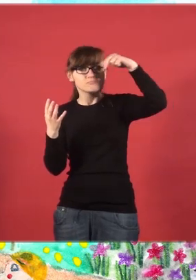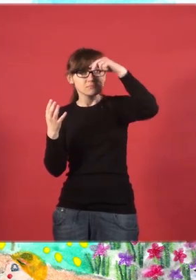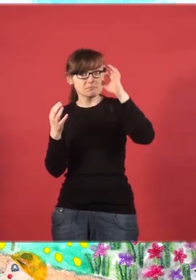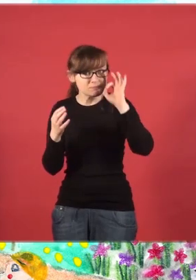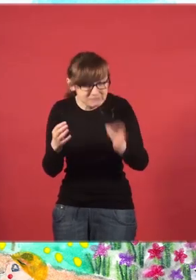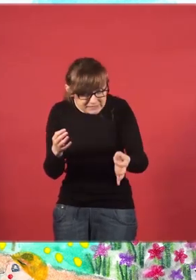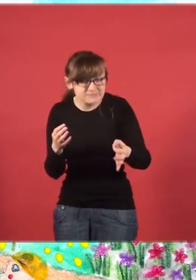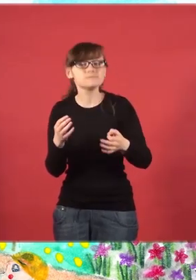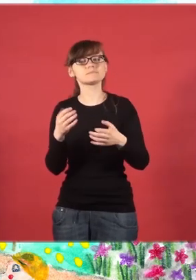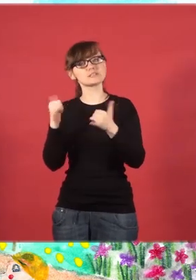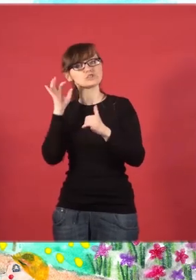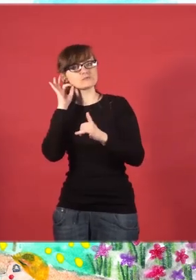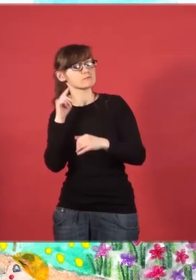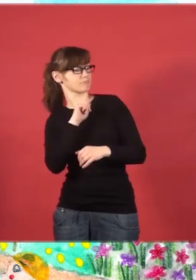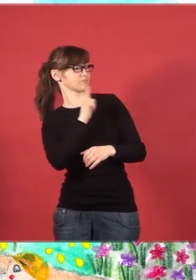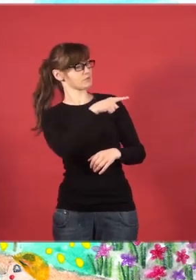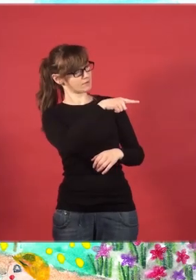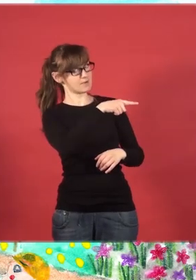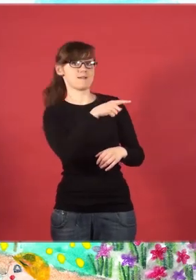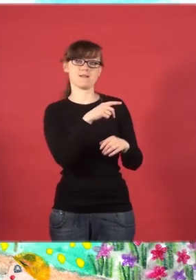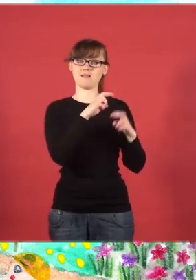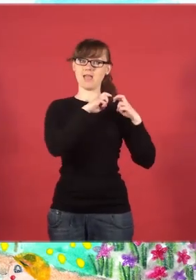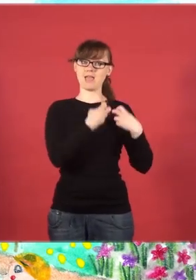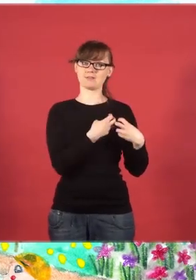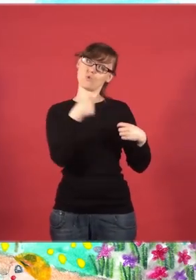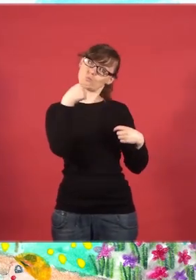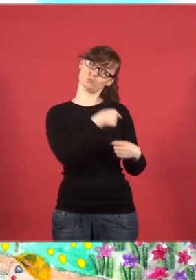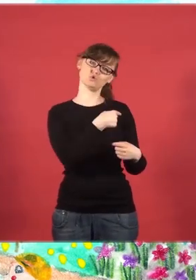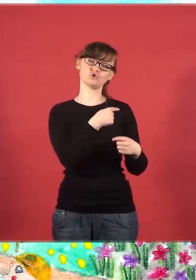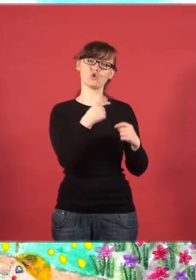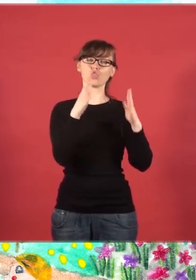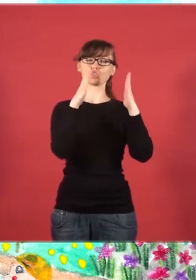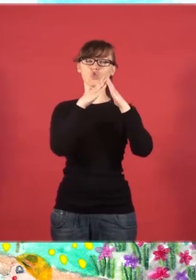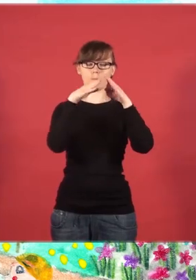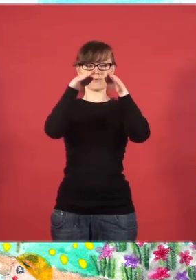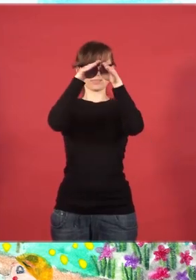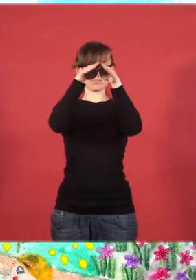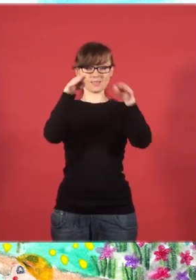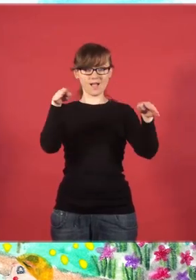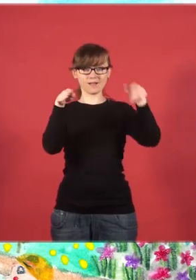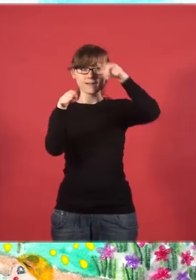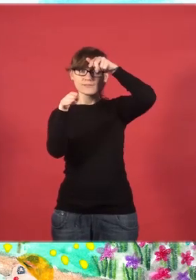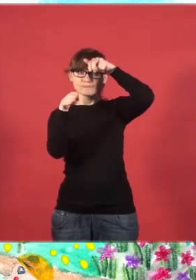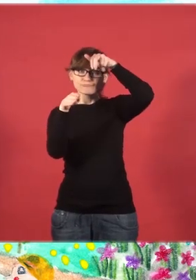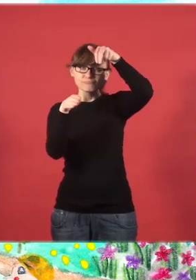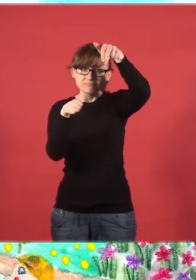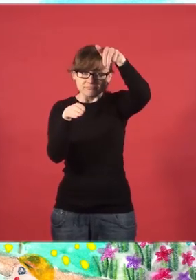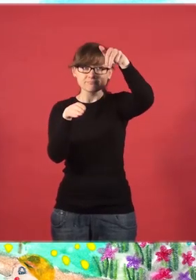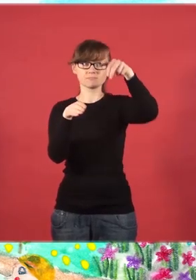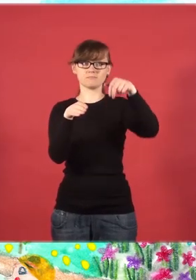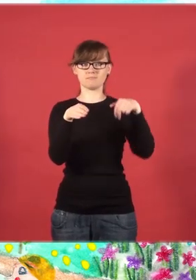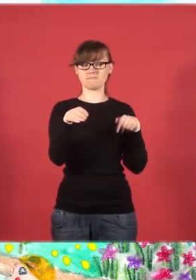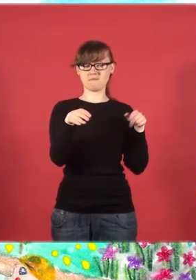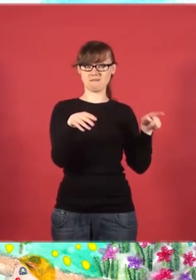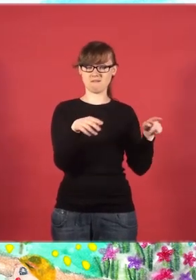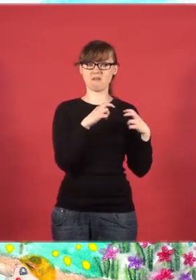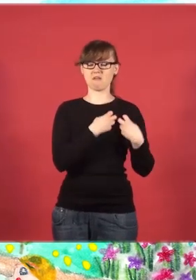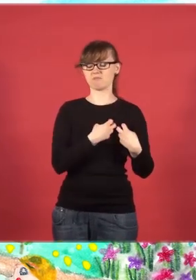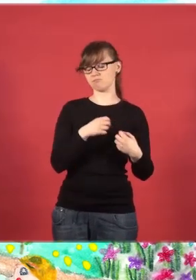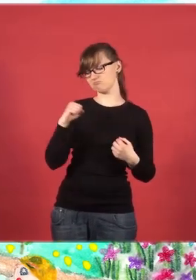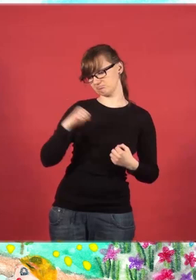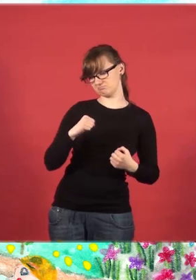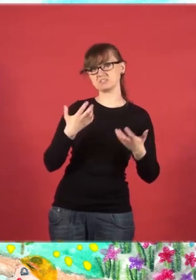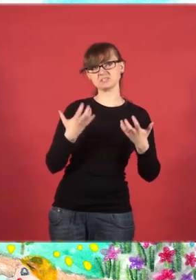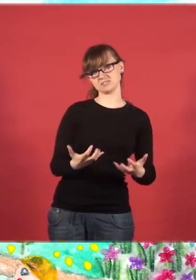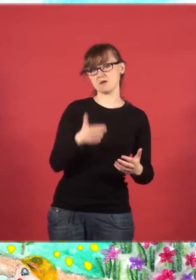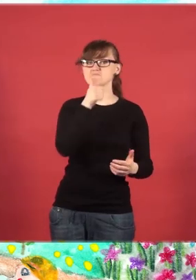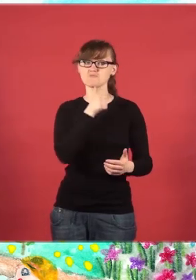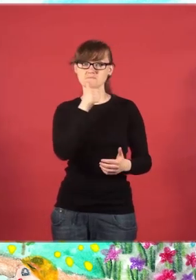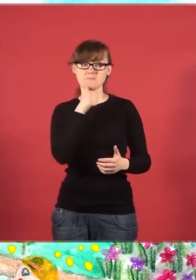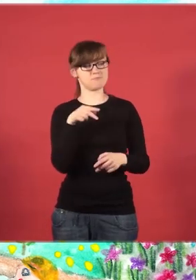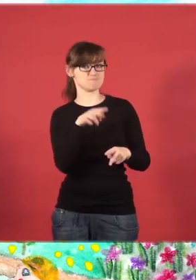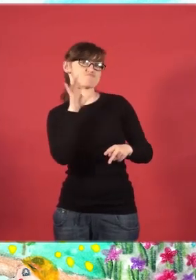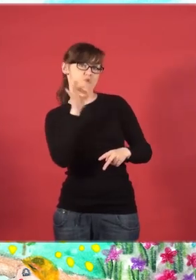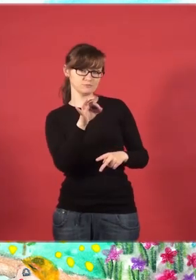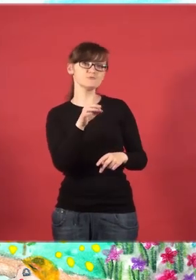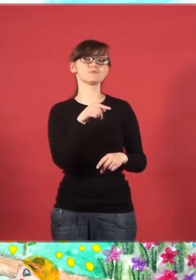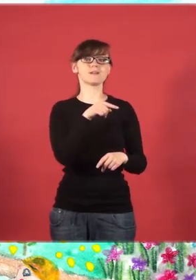Josie natomiast wyzwała Anię, żeby przespacerowała się po szczycie dachu nad kuchnią.